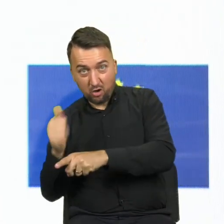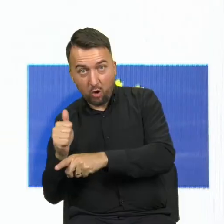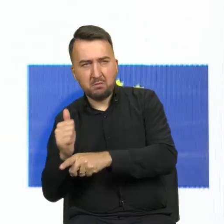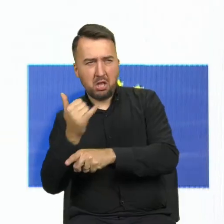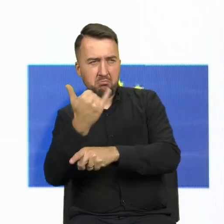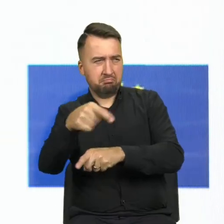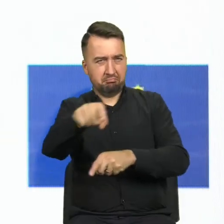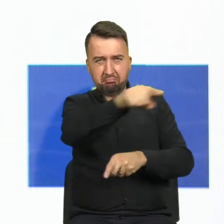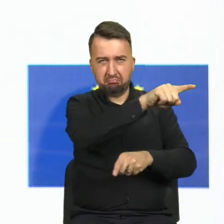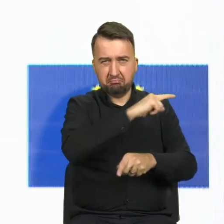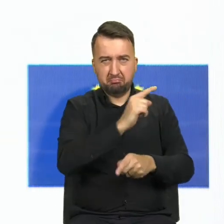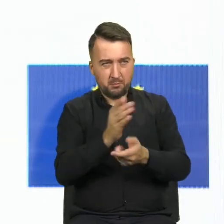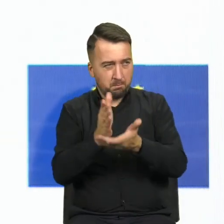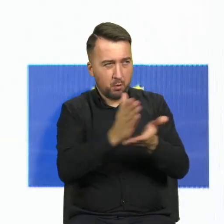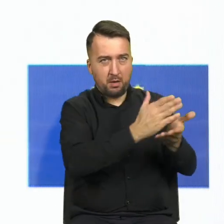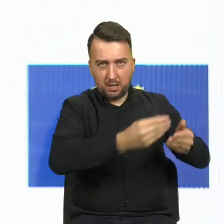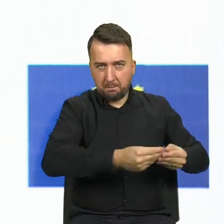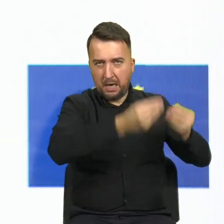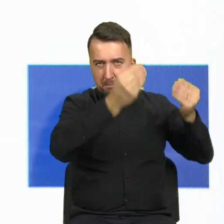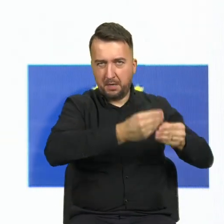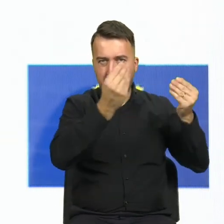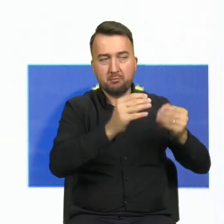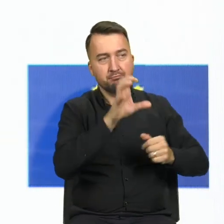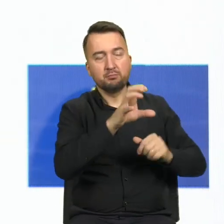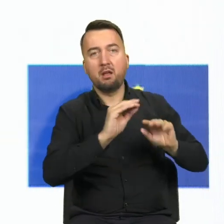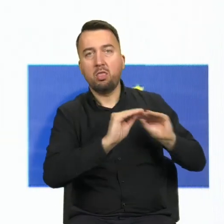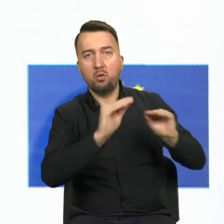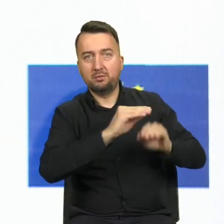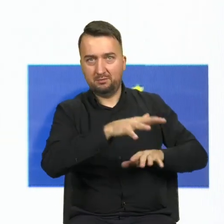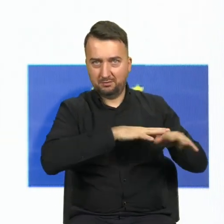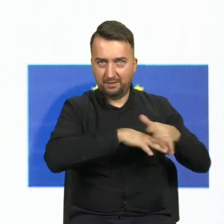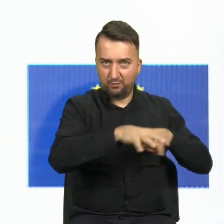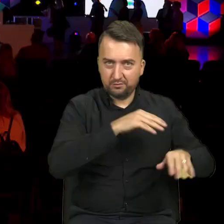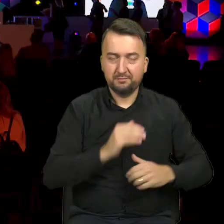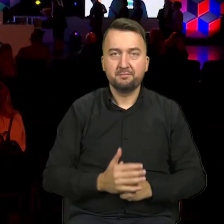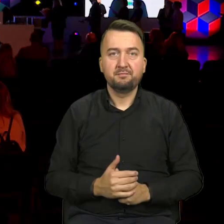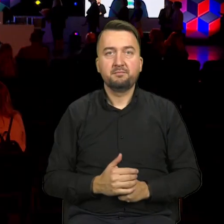się wspieraniem rozwoju edukacyjnego i zawodowego. Muszę też przypomnieć,